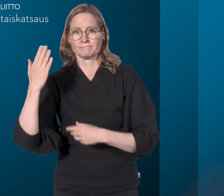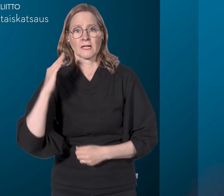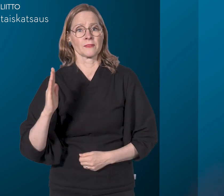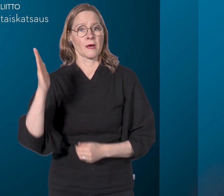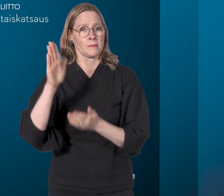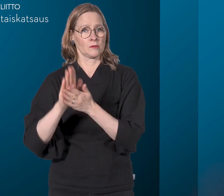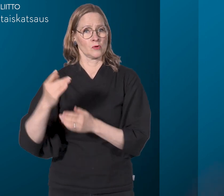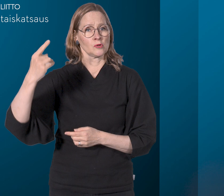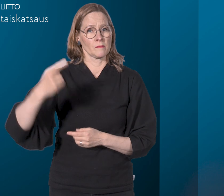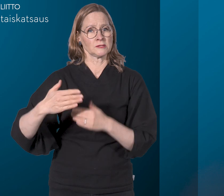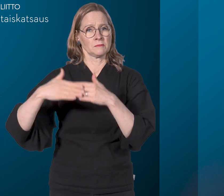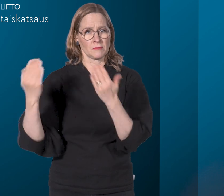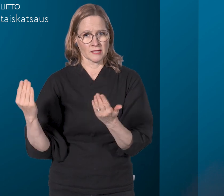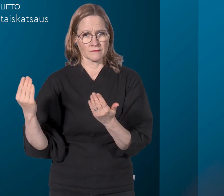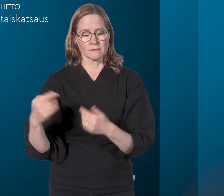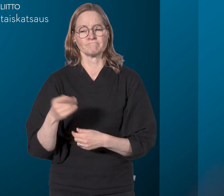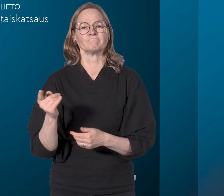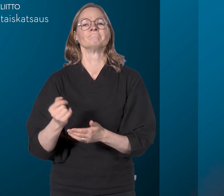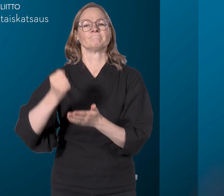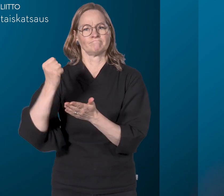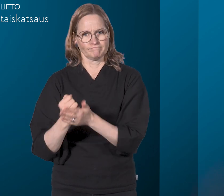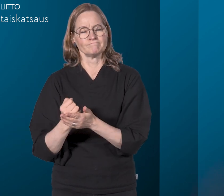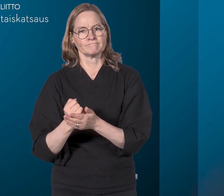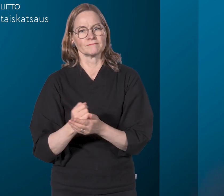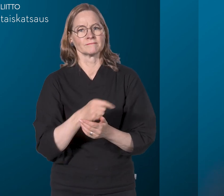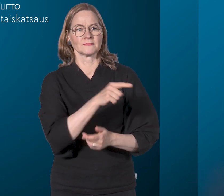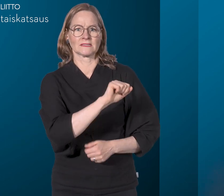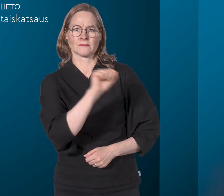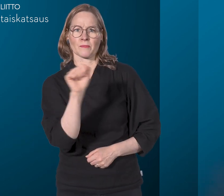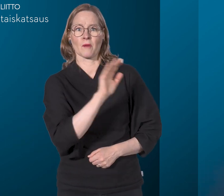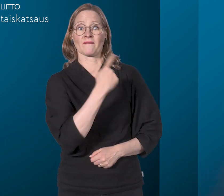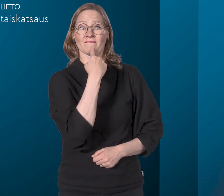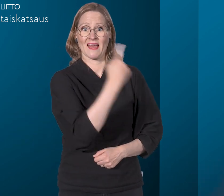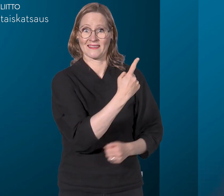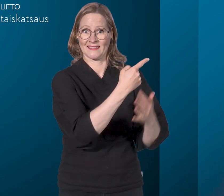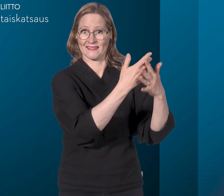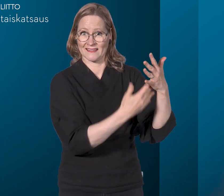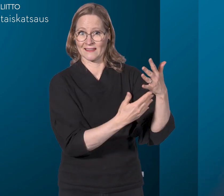10.1.2024 ja päätti laatia asiasta oman erillisen vastineensa, -